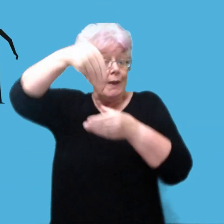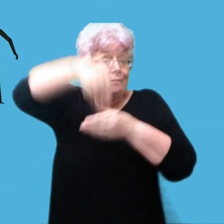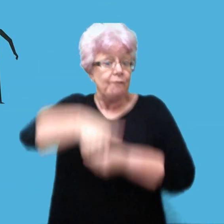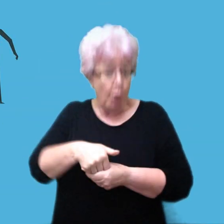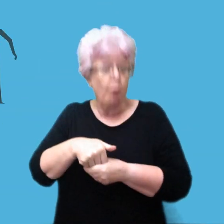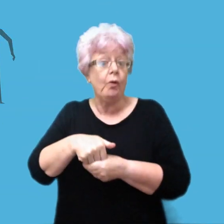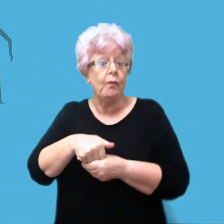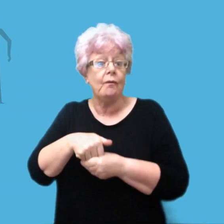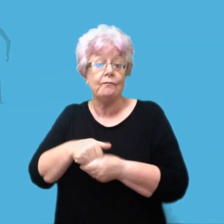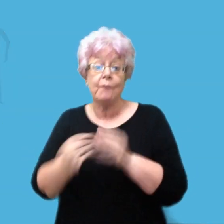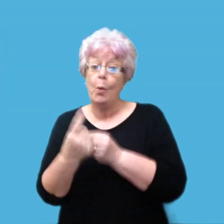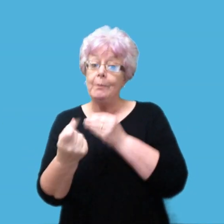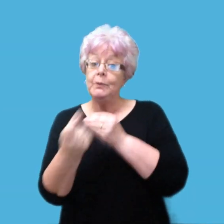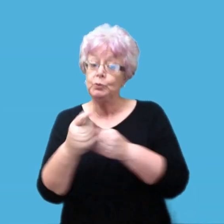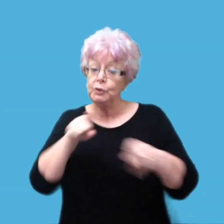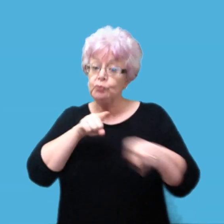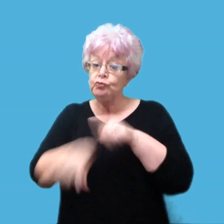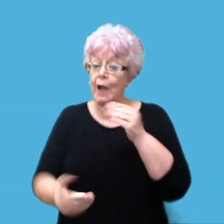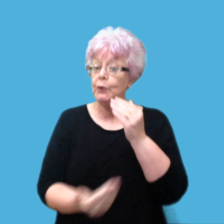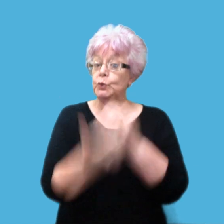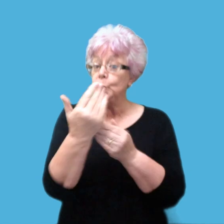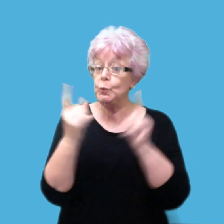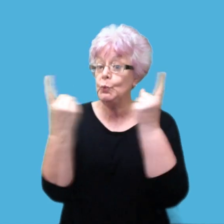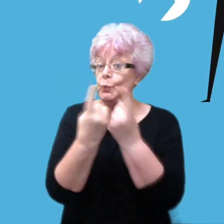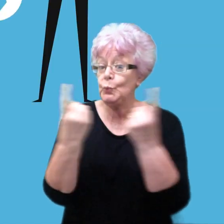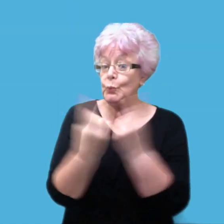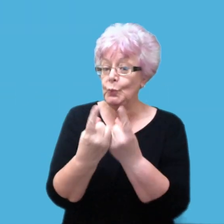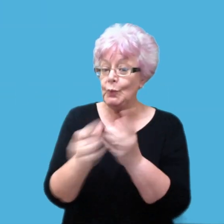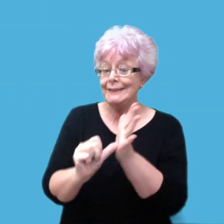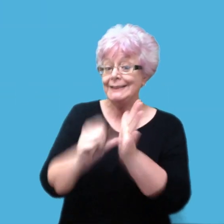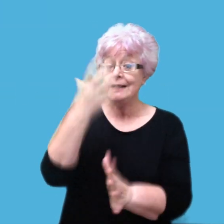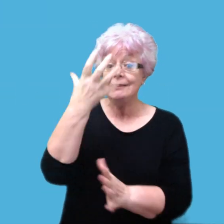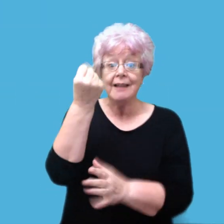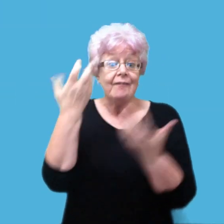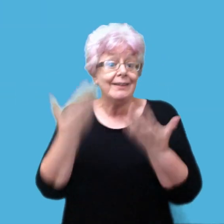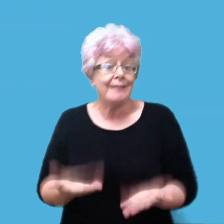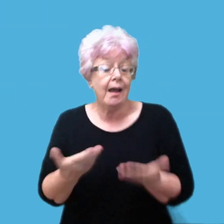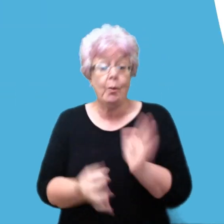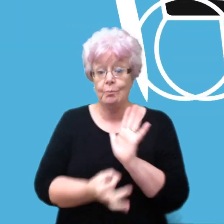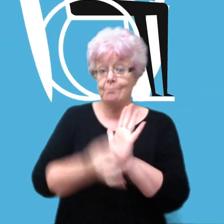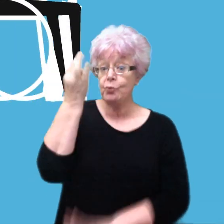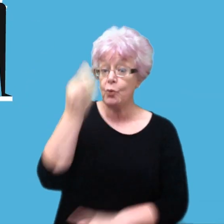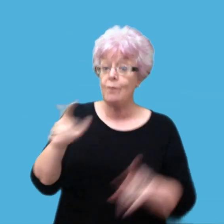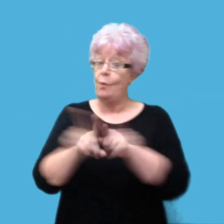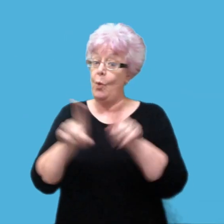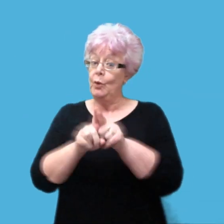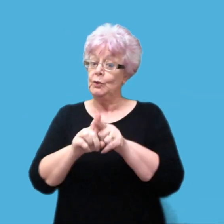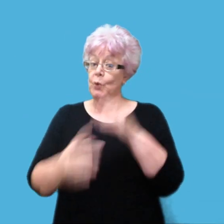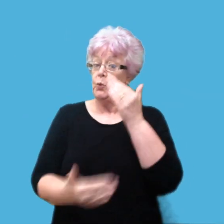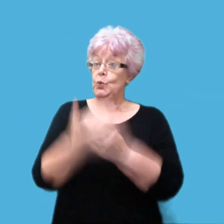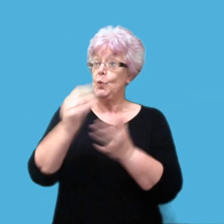Mae'n gyfle i roi cynnig ar rywbeth newydd, datblygu eich sgiliau presennol ac dysgu rhai newydd.